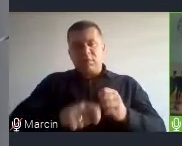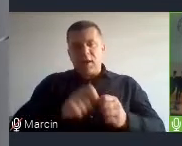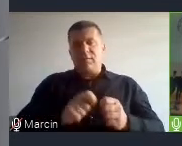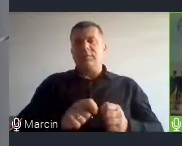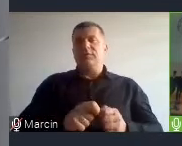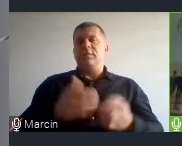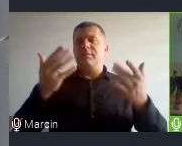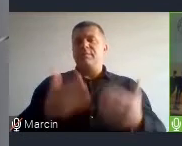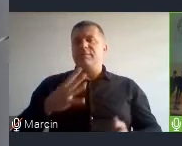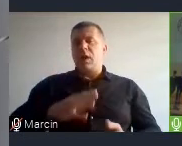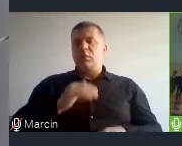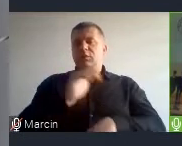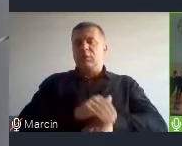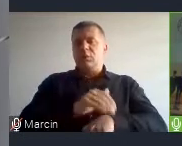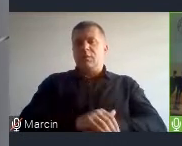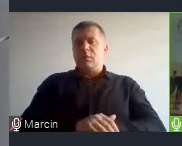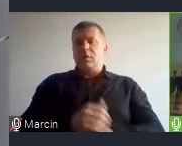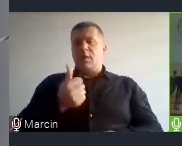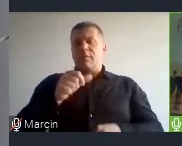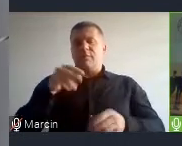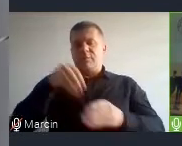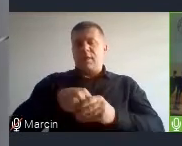Czyli w pierwszej kolejności podmiot publiczny ma obowiązek sprawdzić,